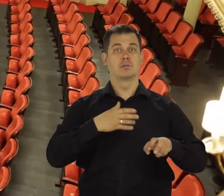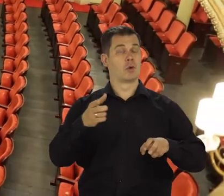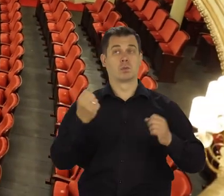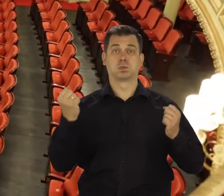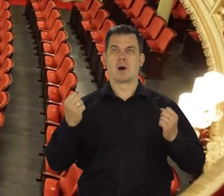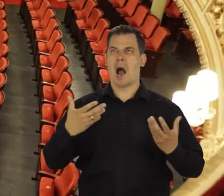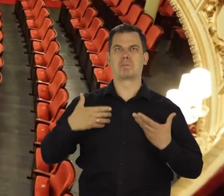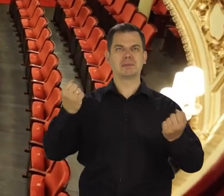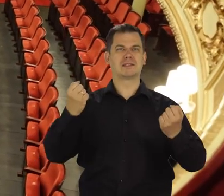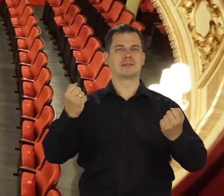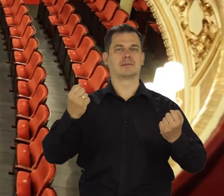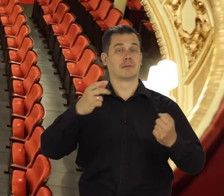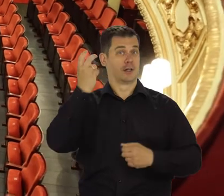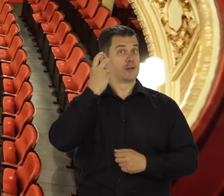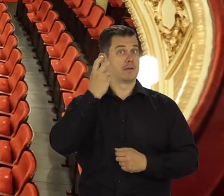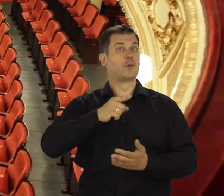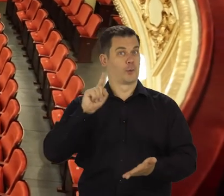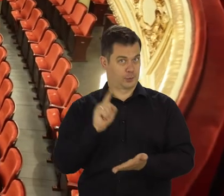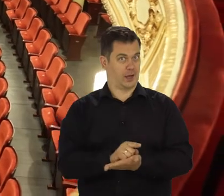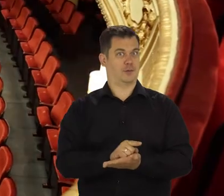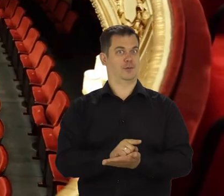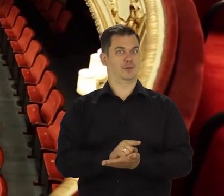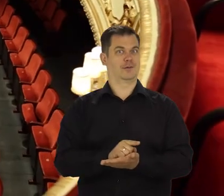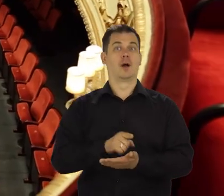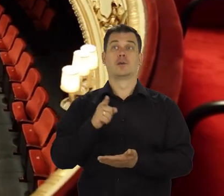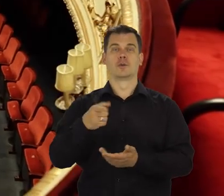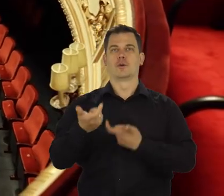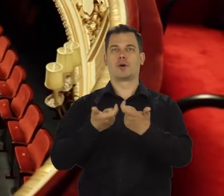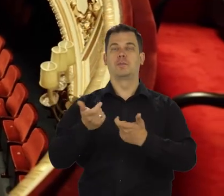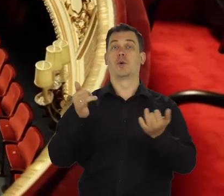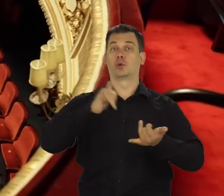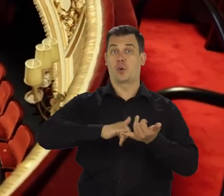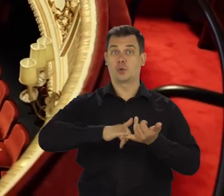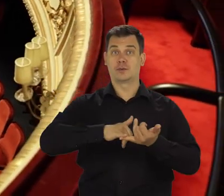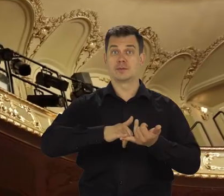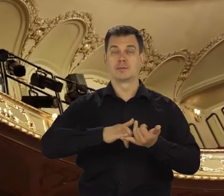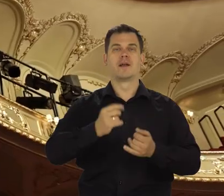Miał ogromne ambicje. I co ciekawe, udało mu się sprawić, by odbyły się tutaj w Toruniu,